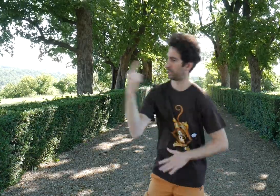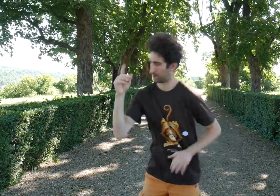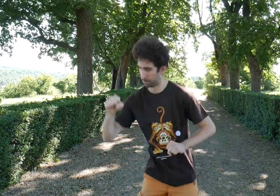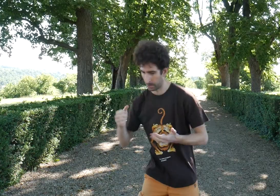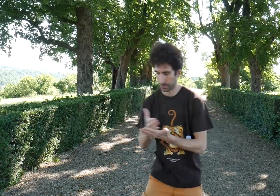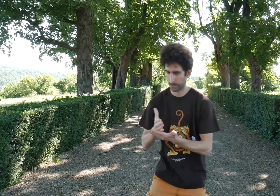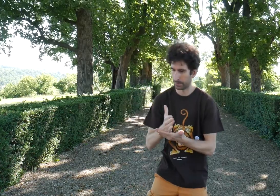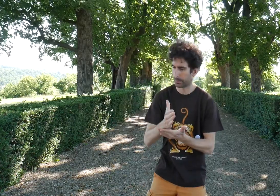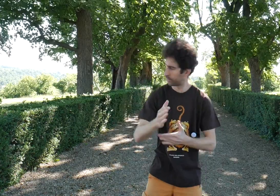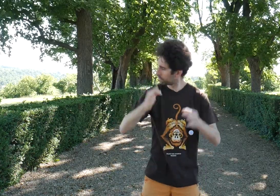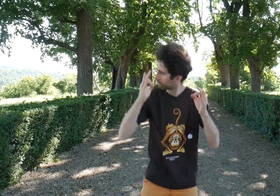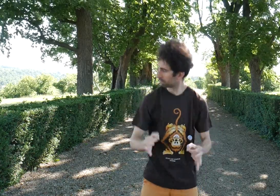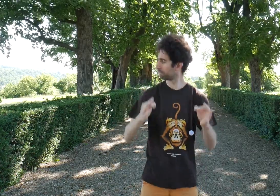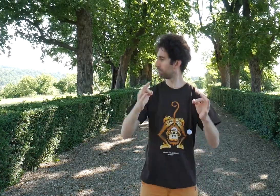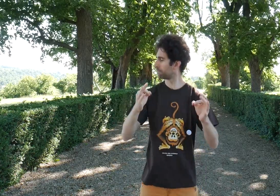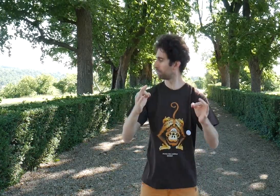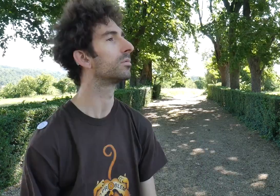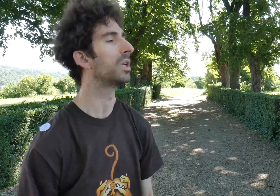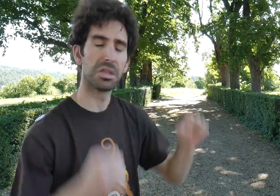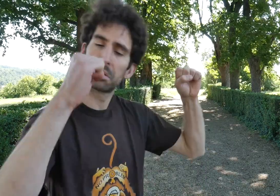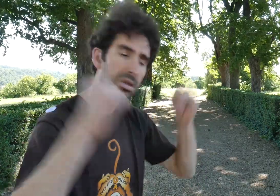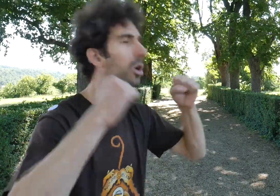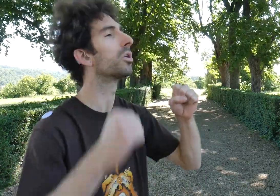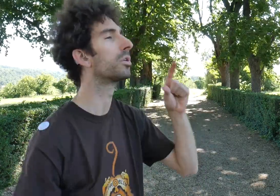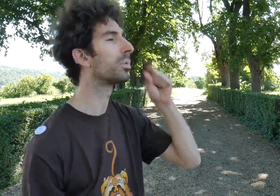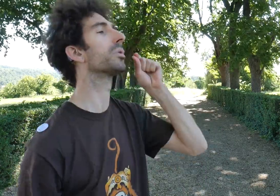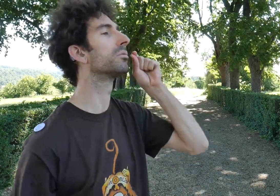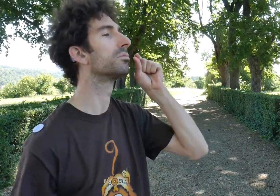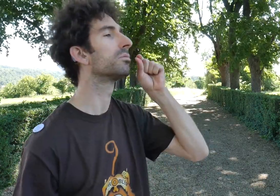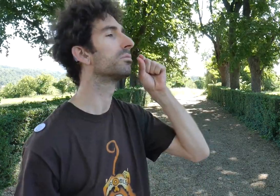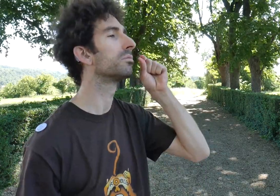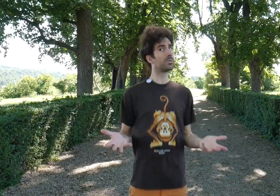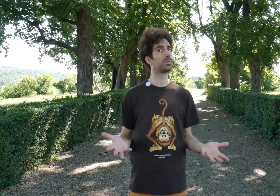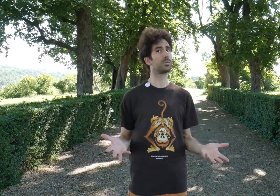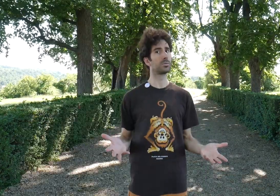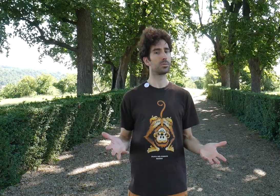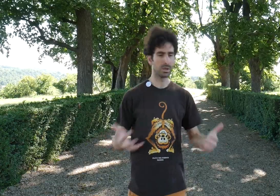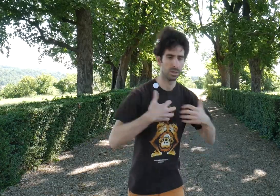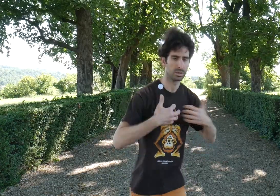Lui seul peut nous donner un sens précis. D'accord papa. Quoi ?